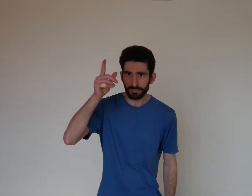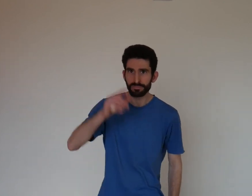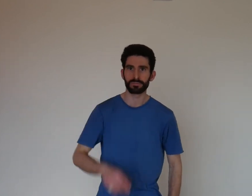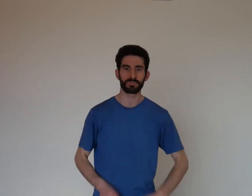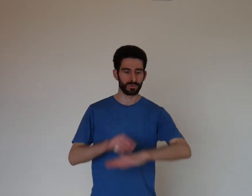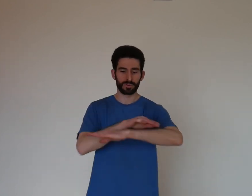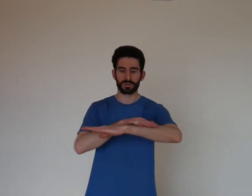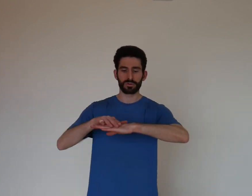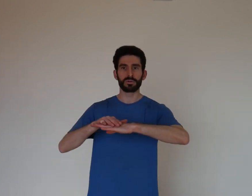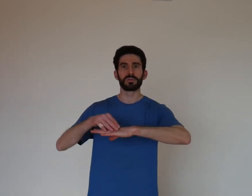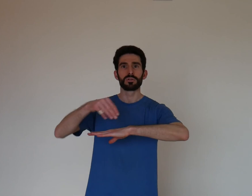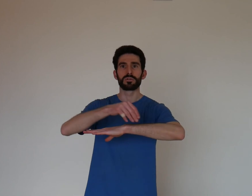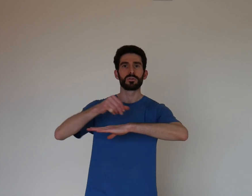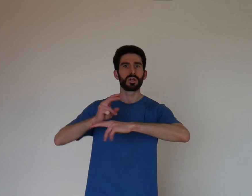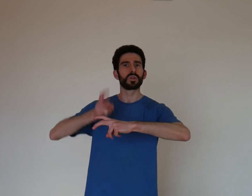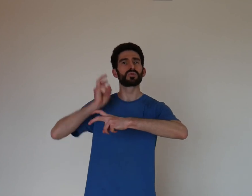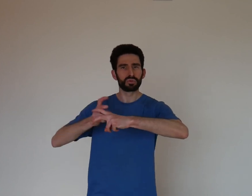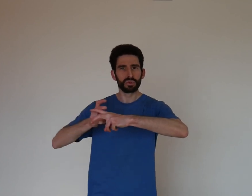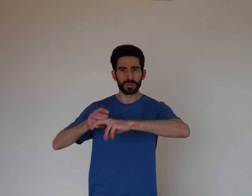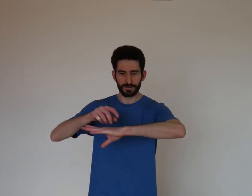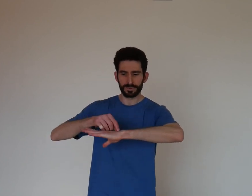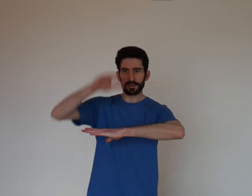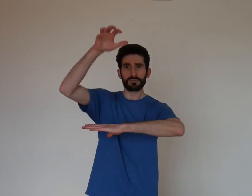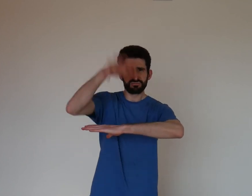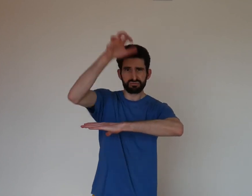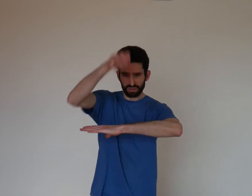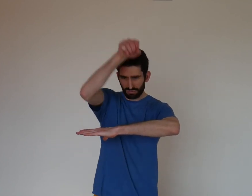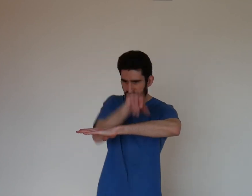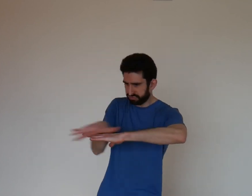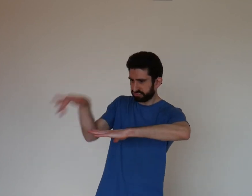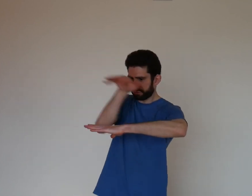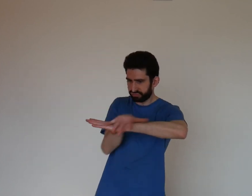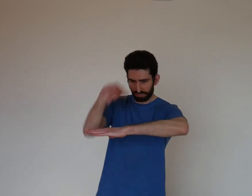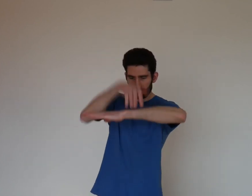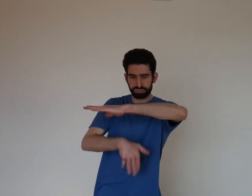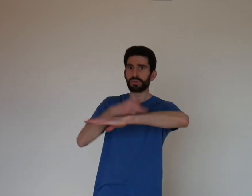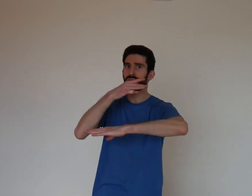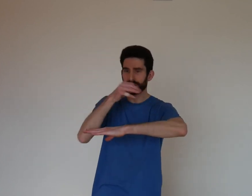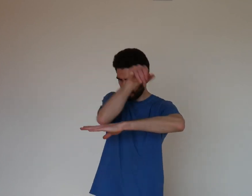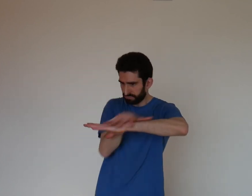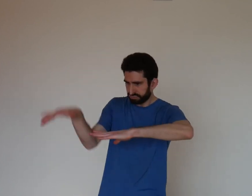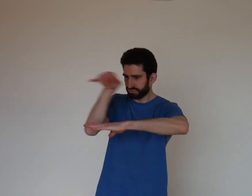Le sol est imperméable. La pluie coule dessus et ne s'infiltre pas dans la terre.